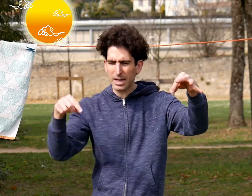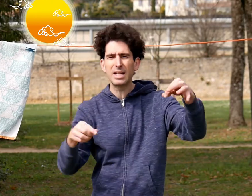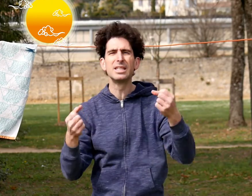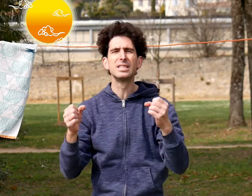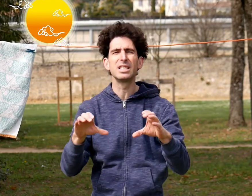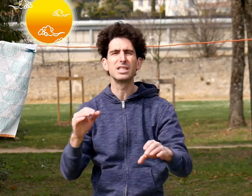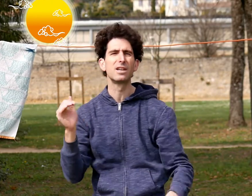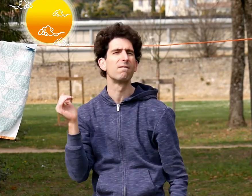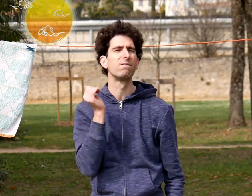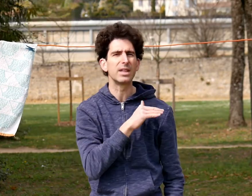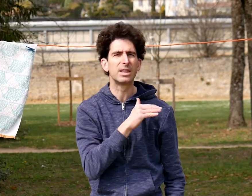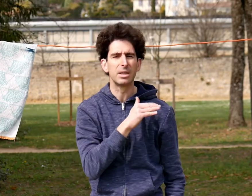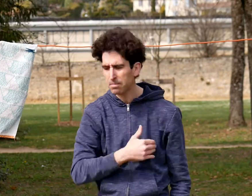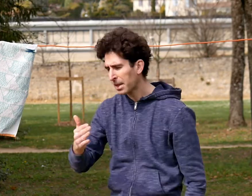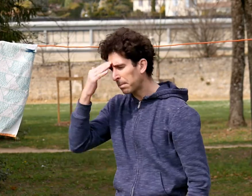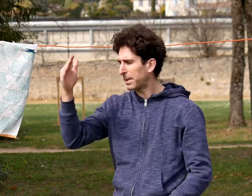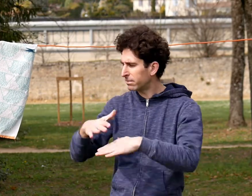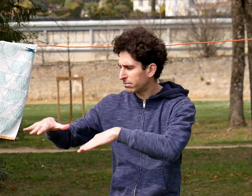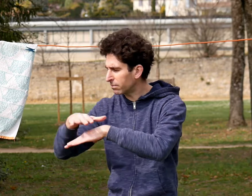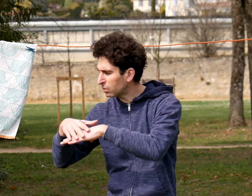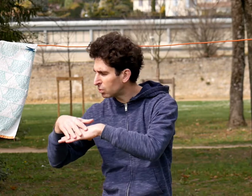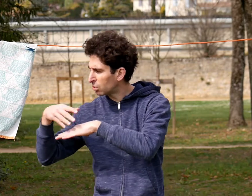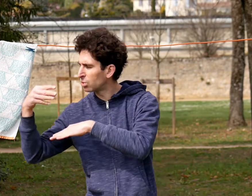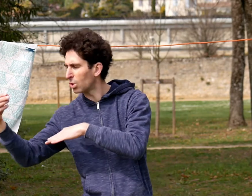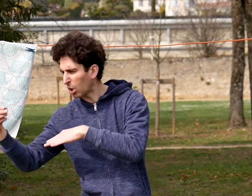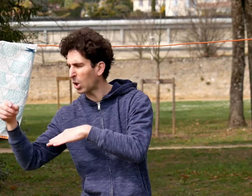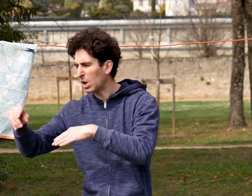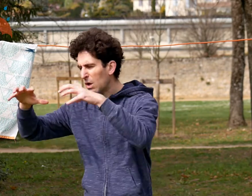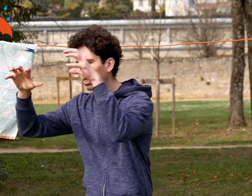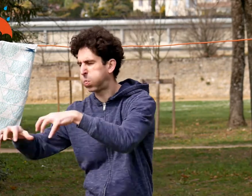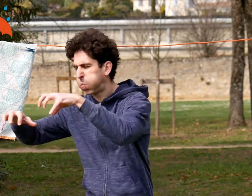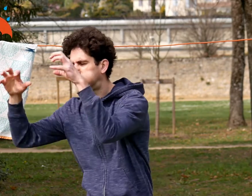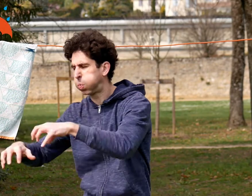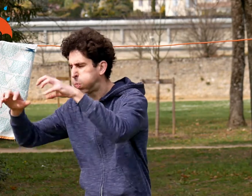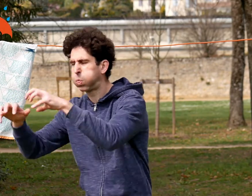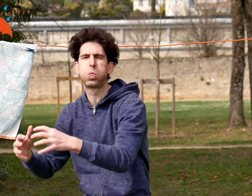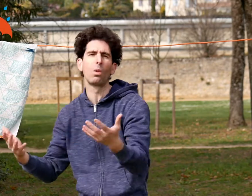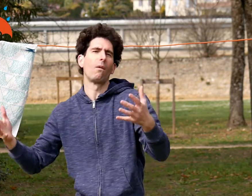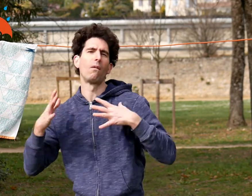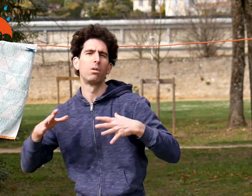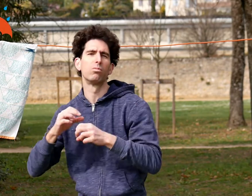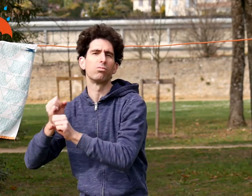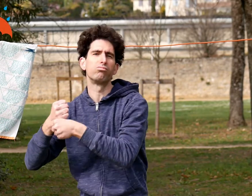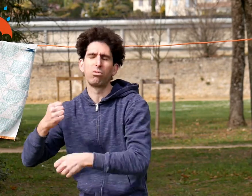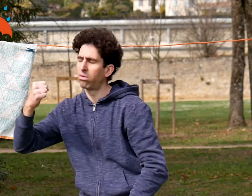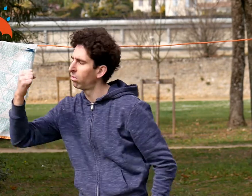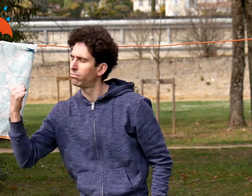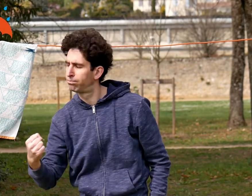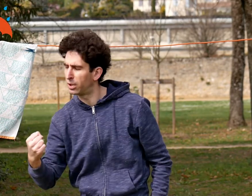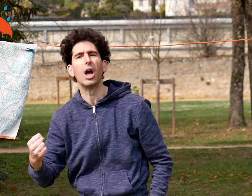et ils sèchent vite. S'il pleut dehors, les vêtements seront encore plus mouillés.